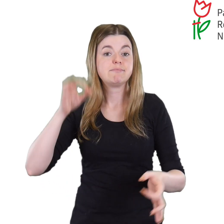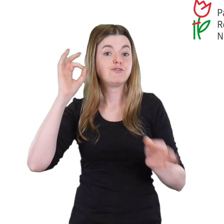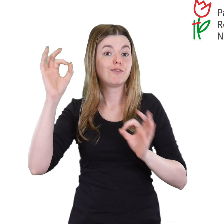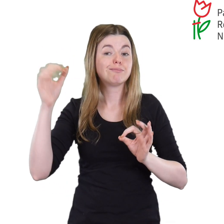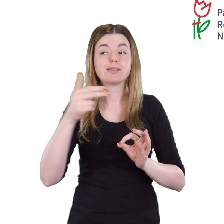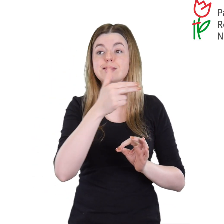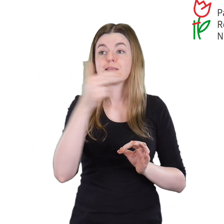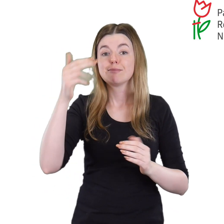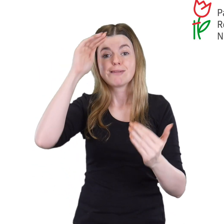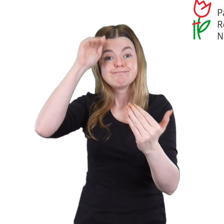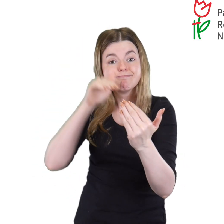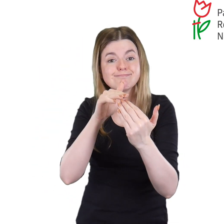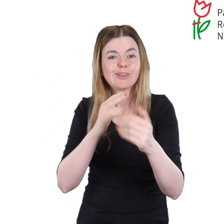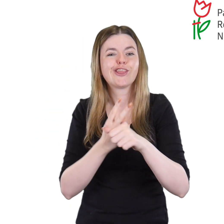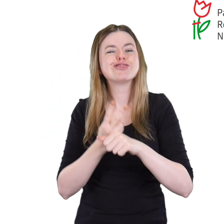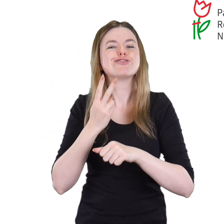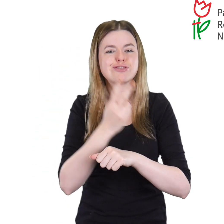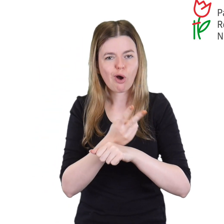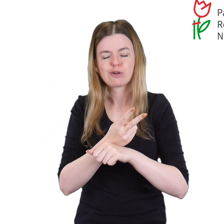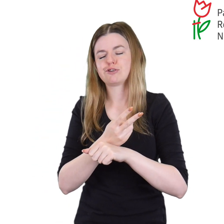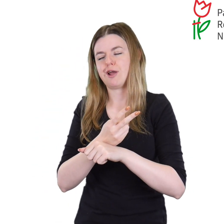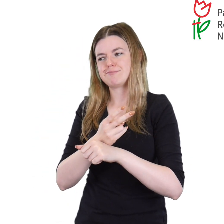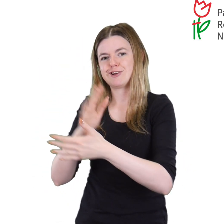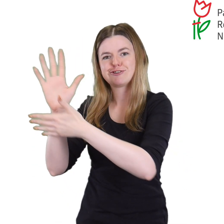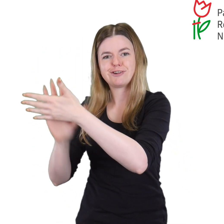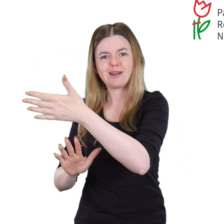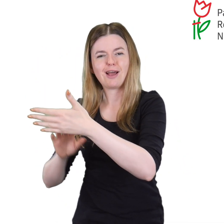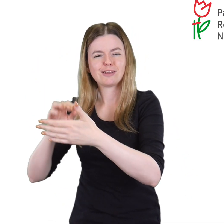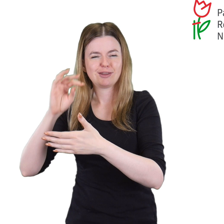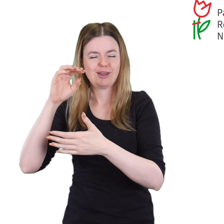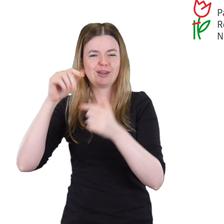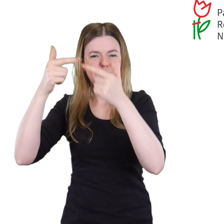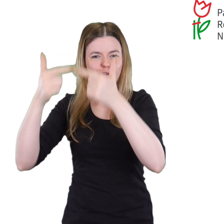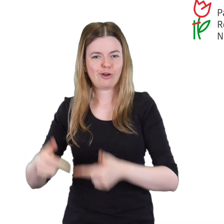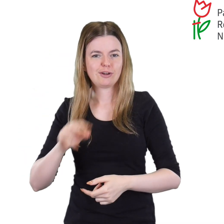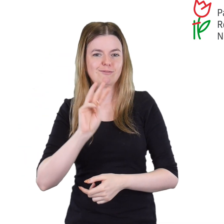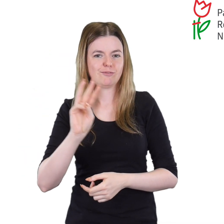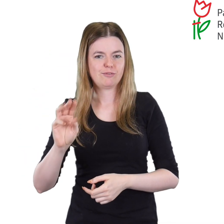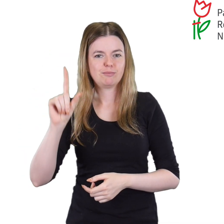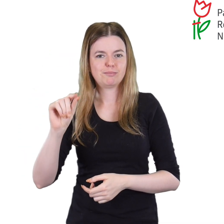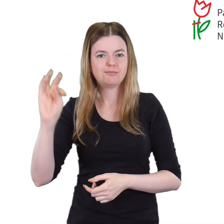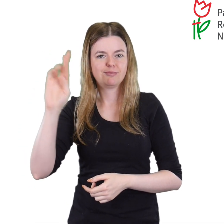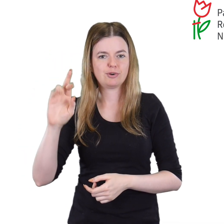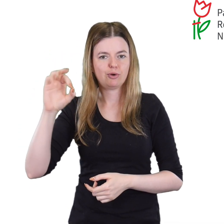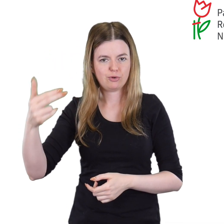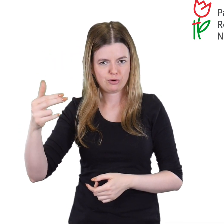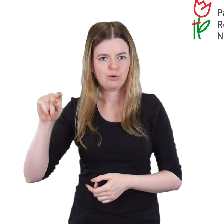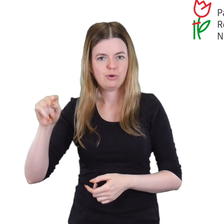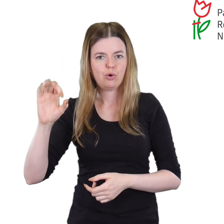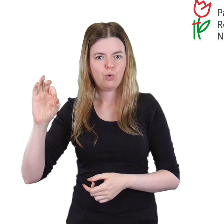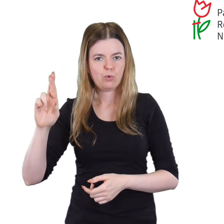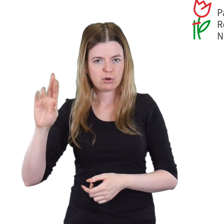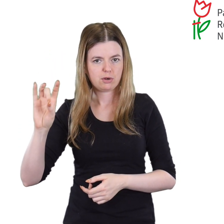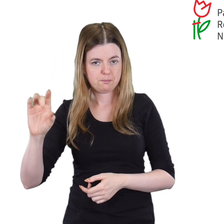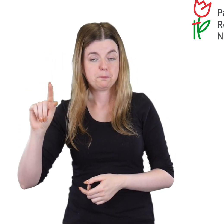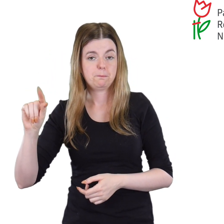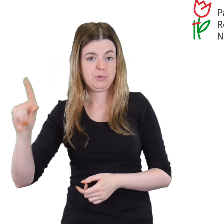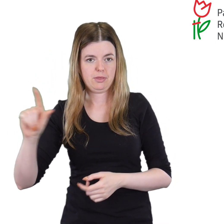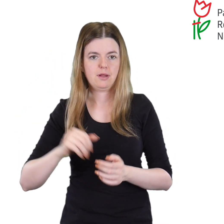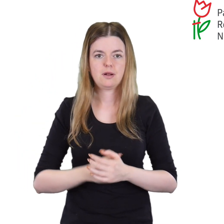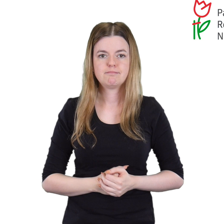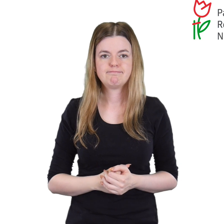Deklaracja dostępności serwisu pfron.org.pl